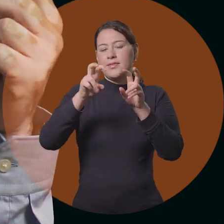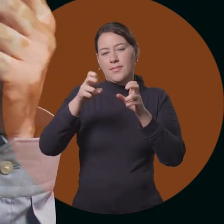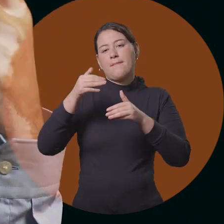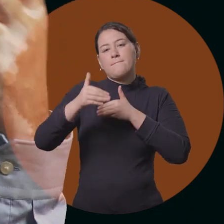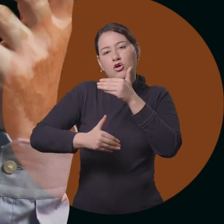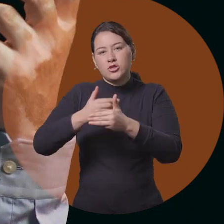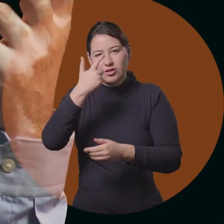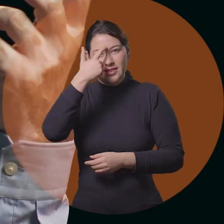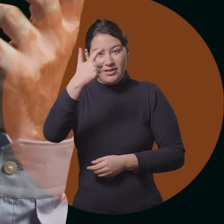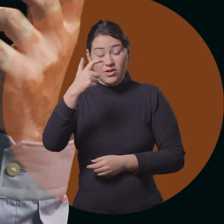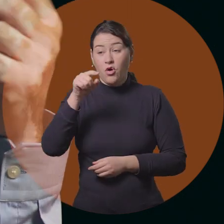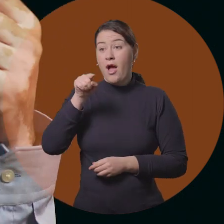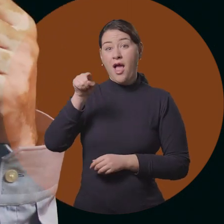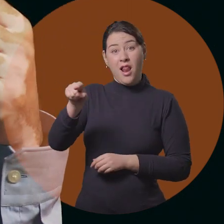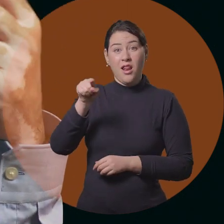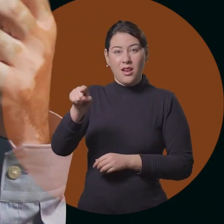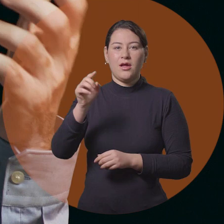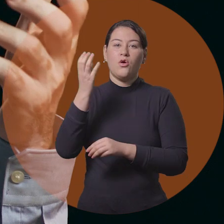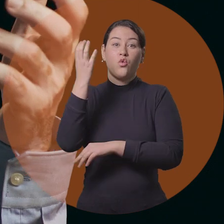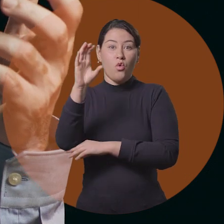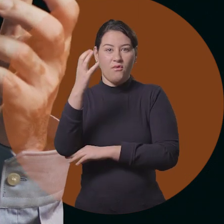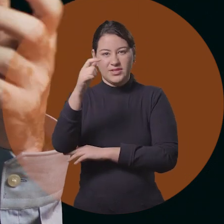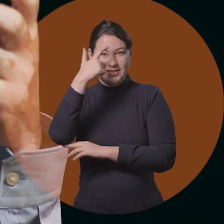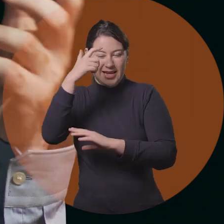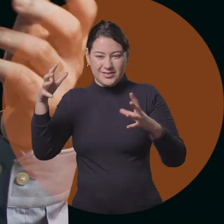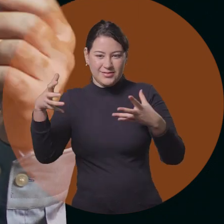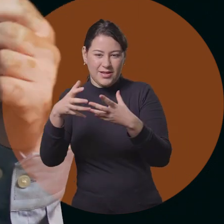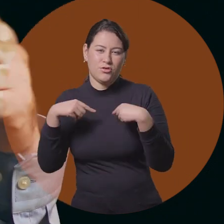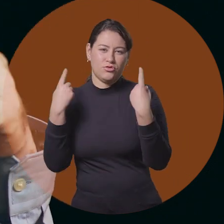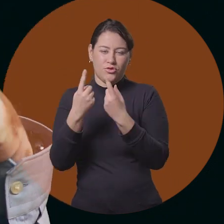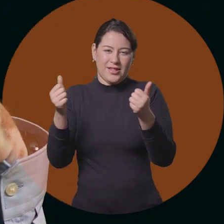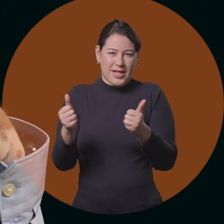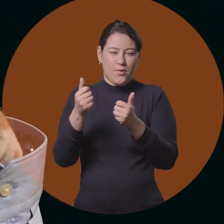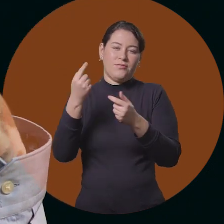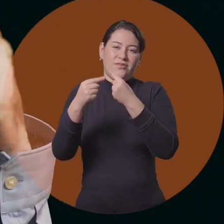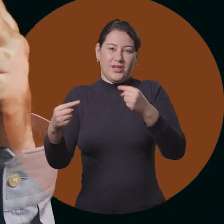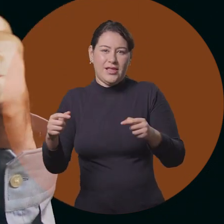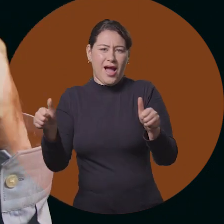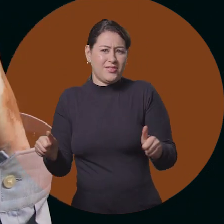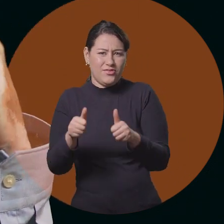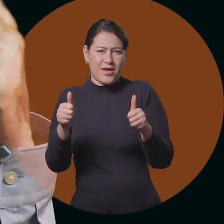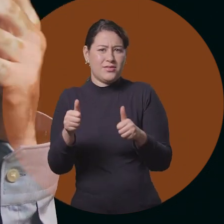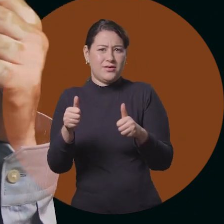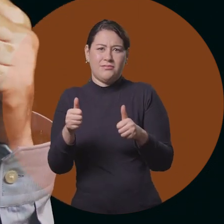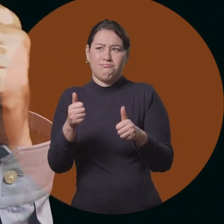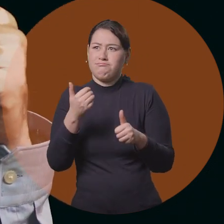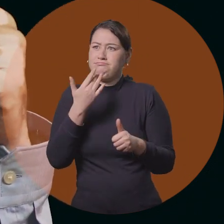Él fue el que… Tenía un club de ciencias, después hacíamos cosas con el club de ciencias, súper valioso para mí.